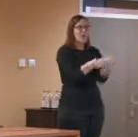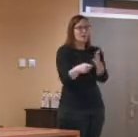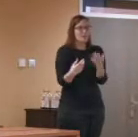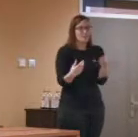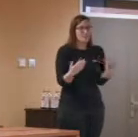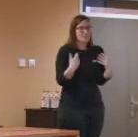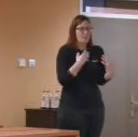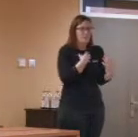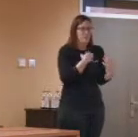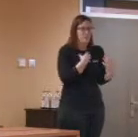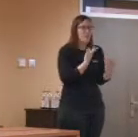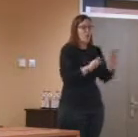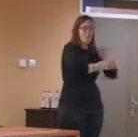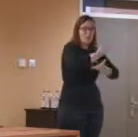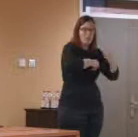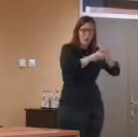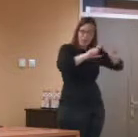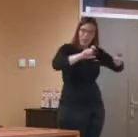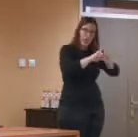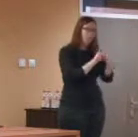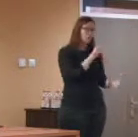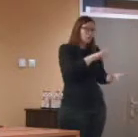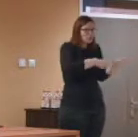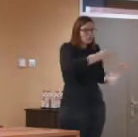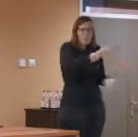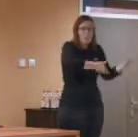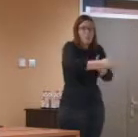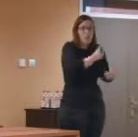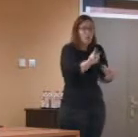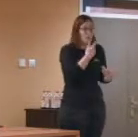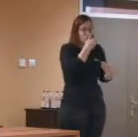con todas las entidades que me lo piden, y dispuesto a dar a conocer estos datos, por supuesto.